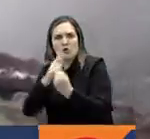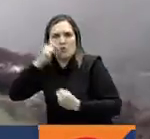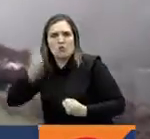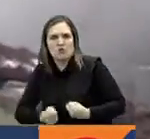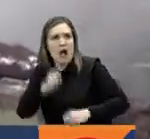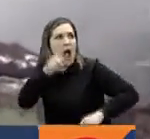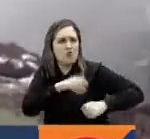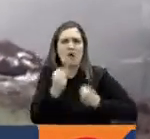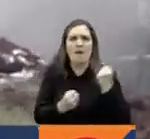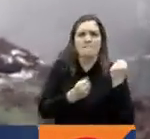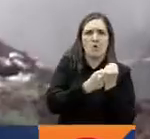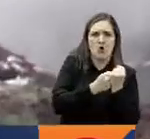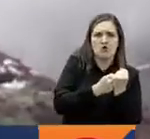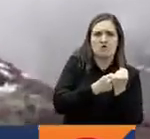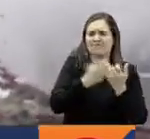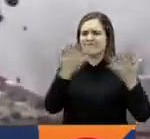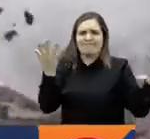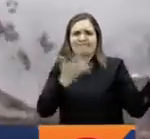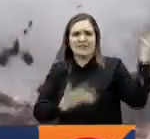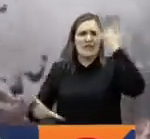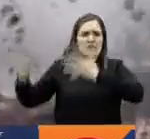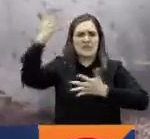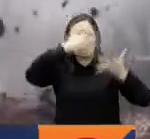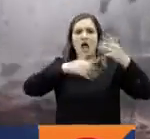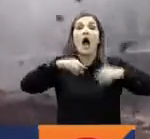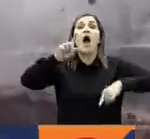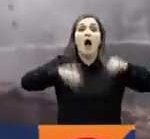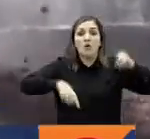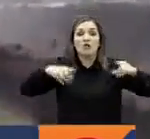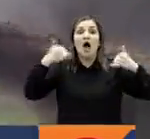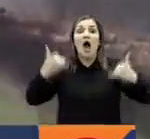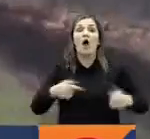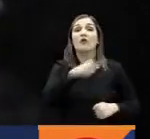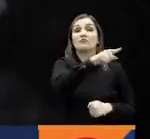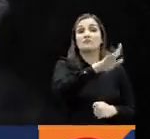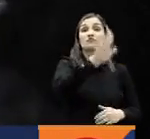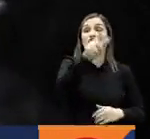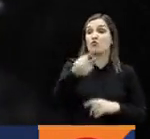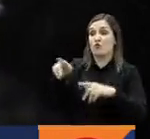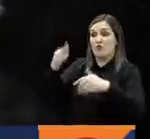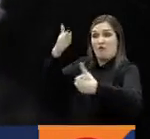SEPARATISTAS Y éXITO, AUMENTAN D D D D D D DE 8000